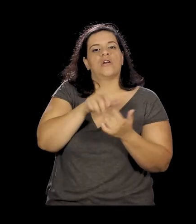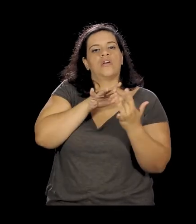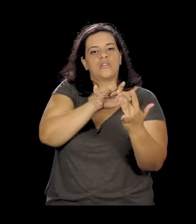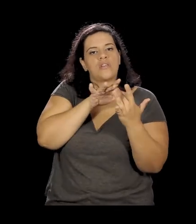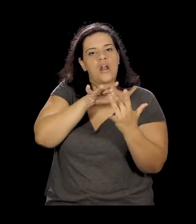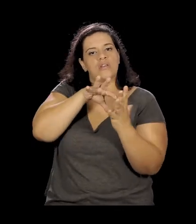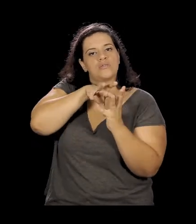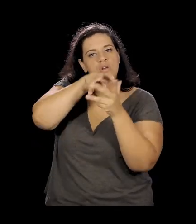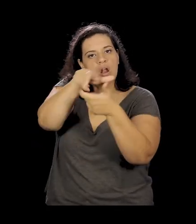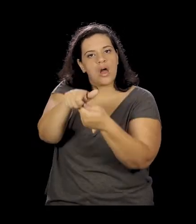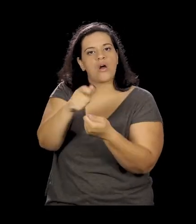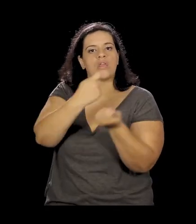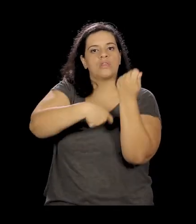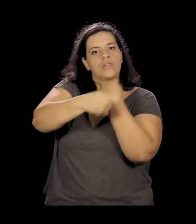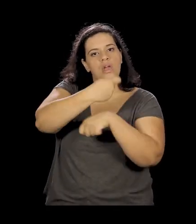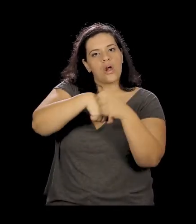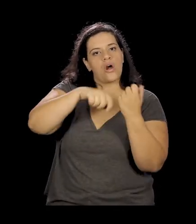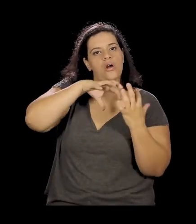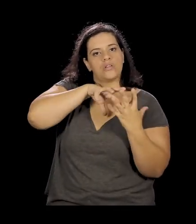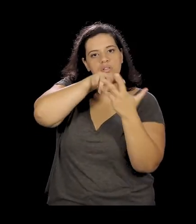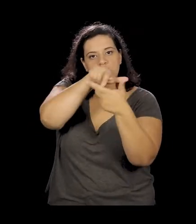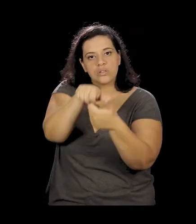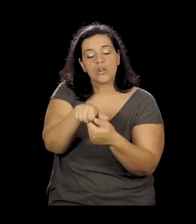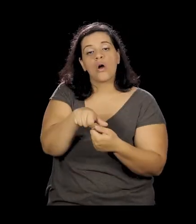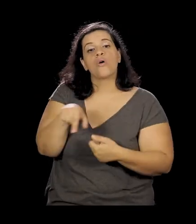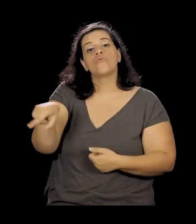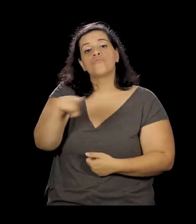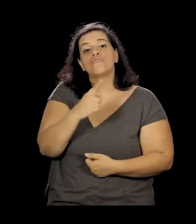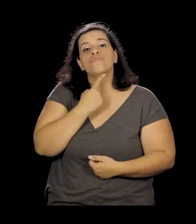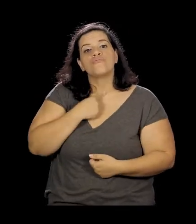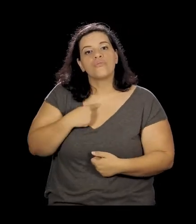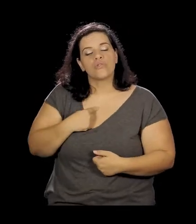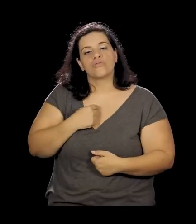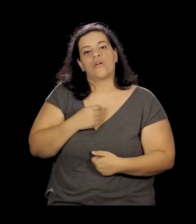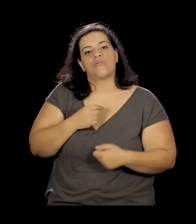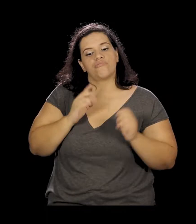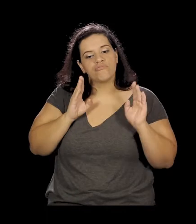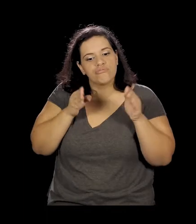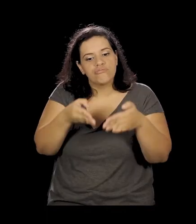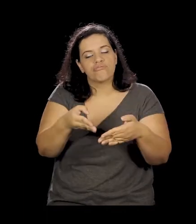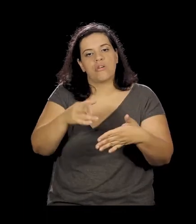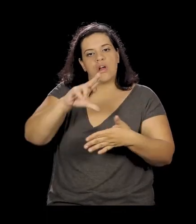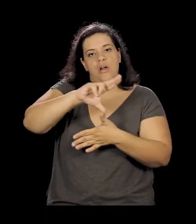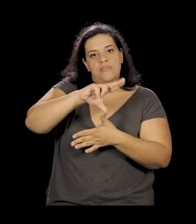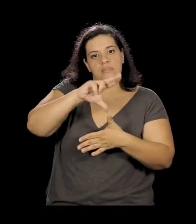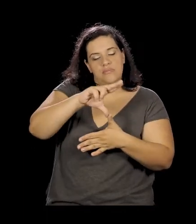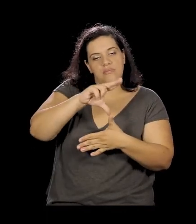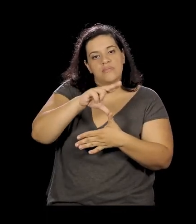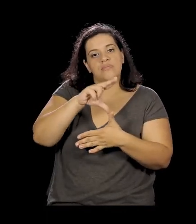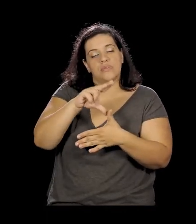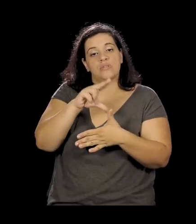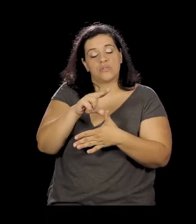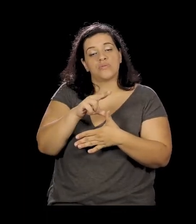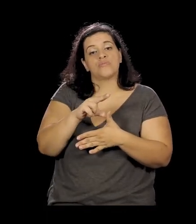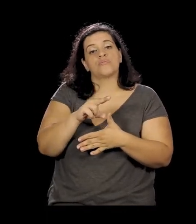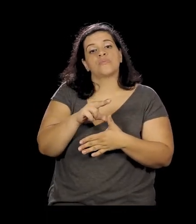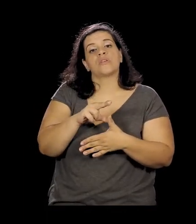ou negócios internacionais e querem se especializar na América Latina,